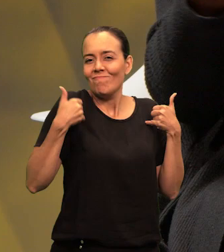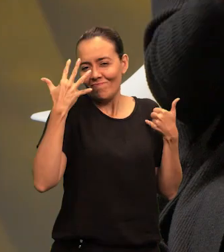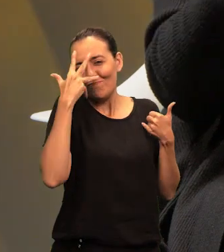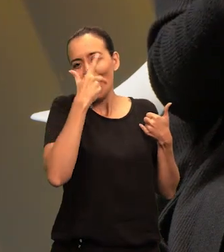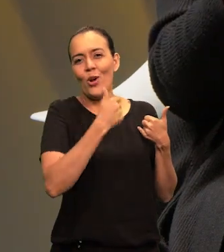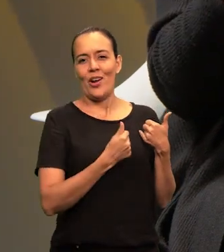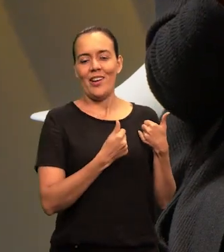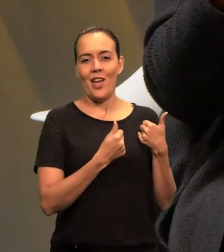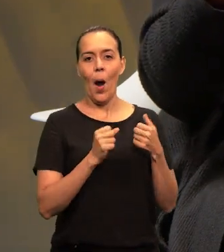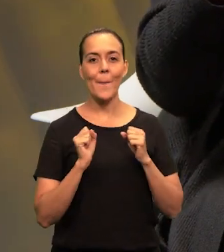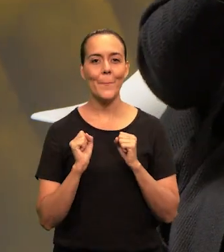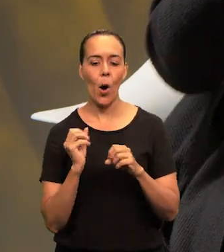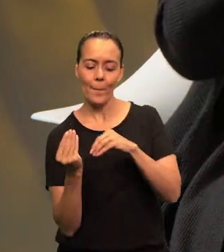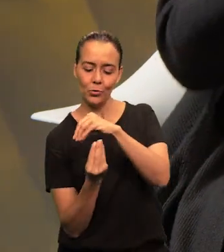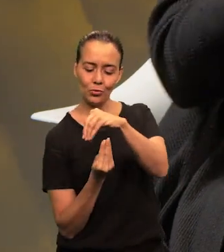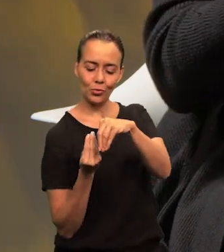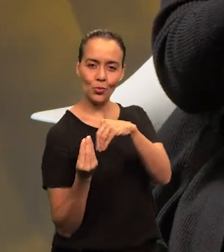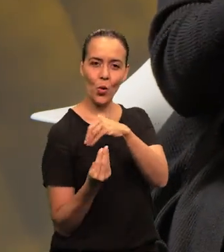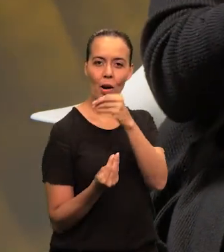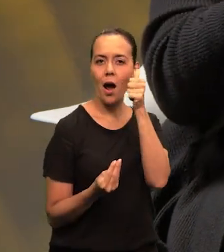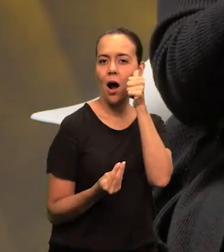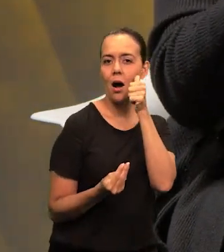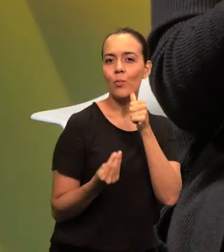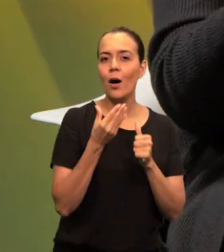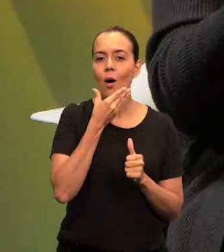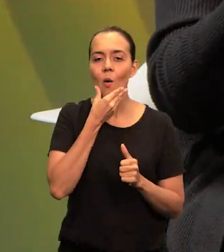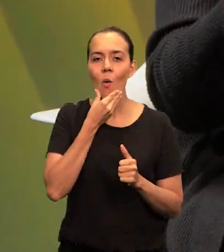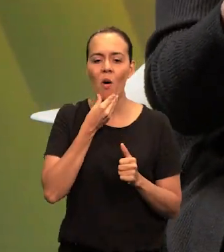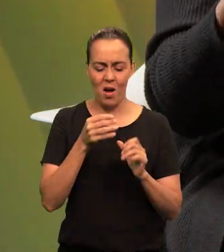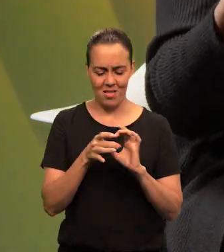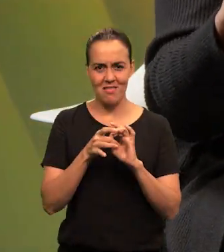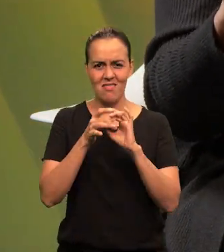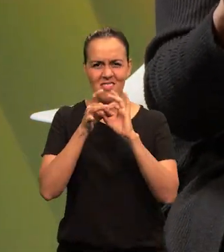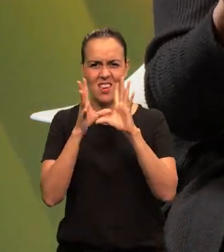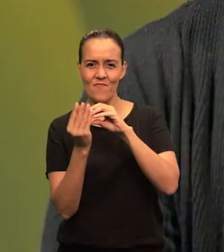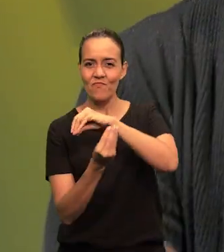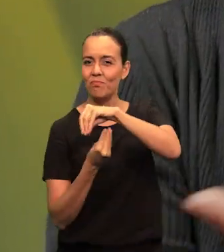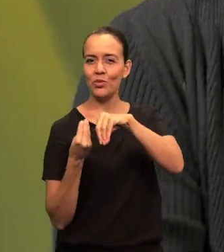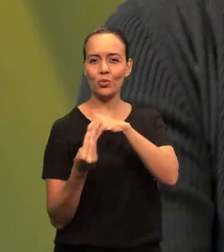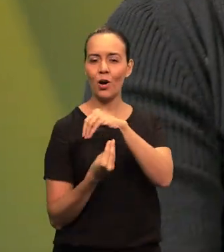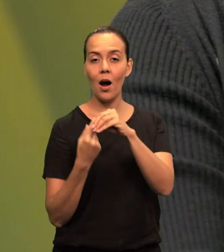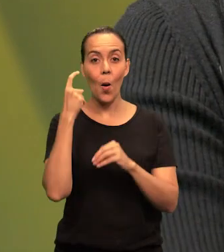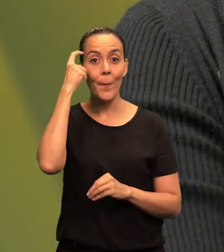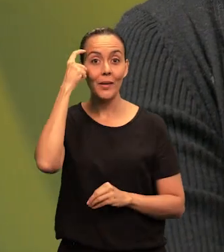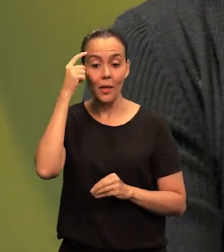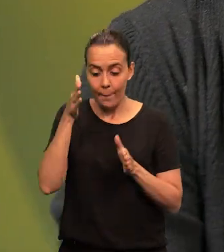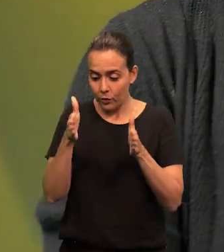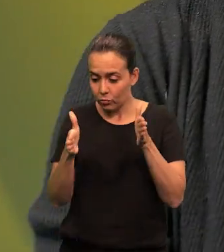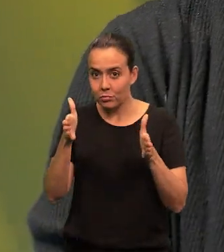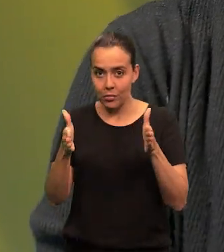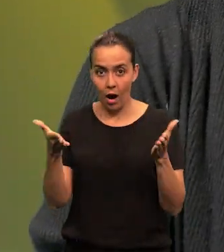é uma elegância que a gente possa misturar masculino e feminino como bem entende. Então, o pensamento contemporâneo